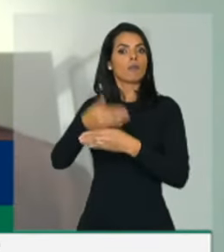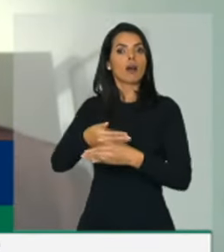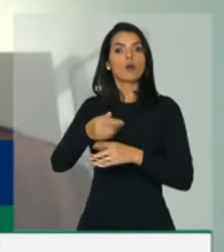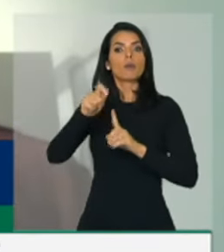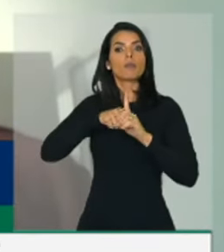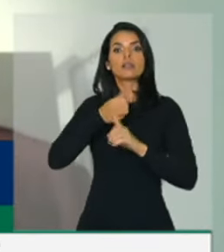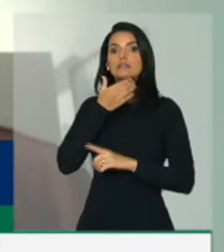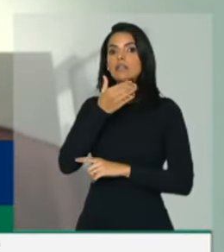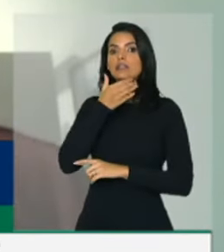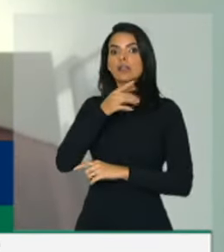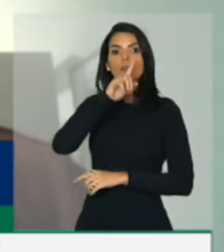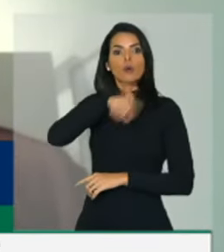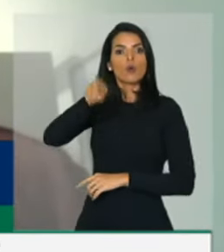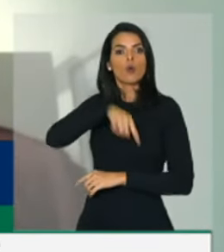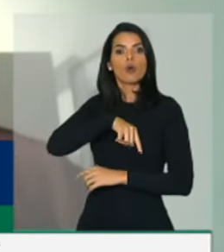DEZEMBRO QUANDO TEVE CORTE DO